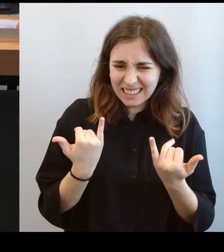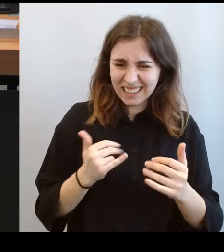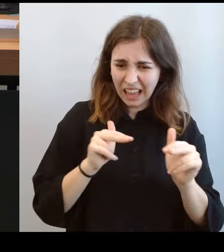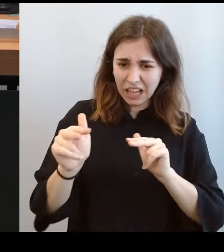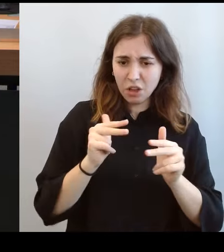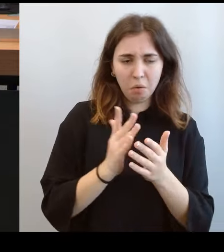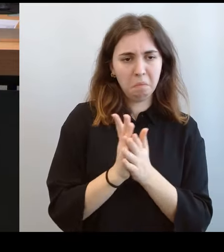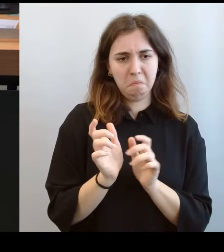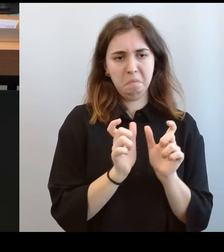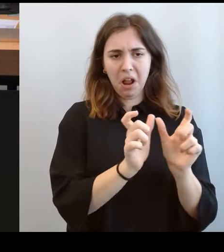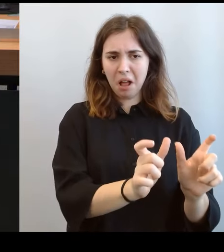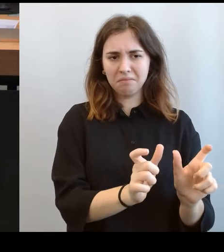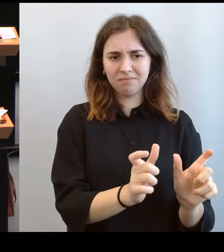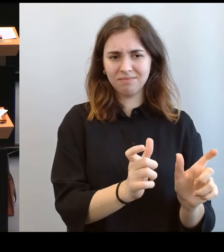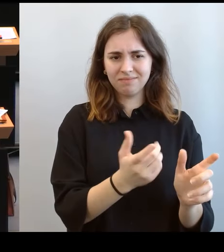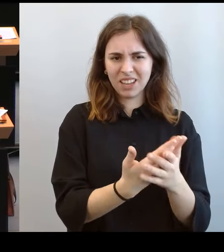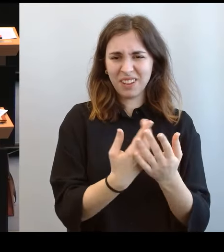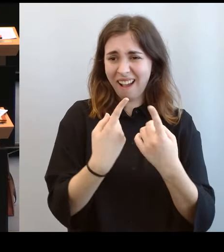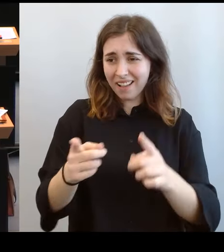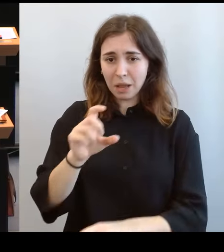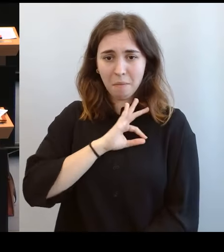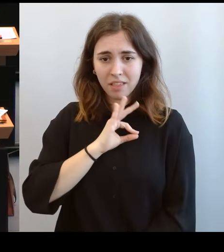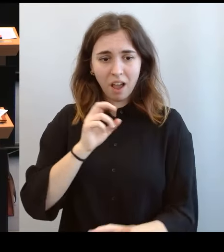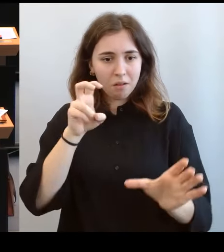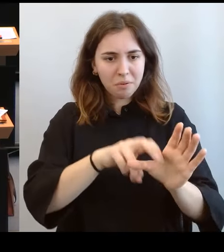Rechte absprechen wollen. Hier hier Ihre Meinung